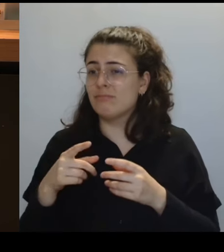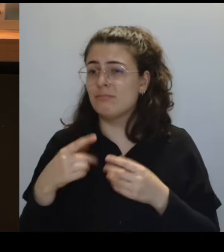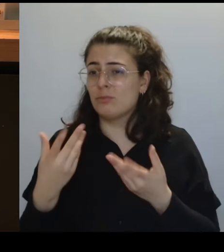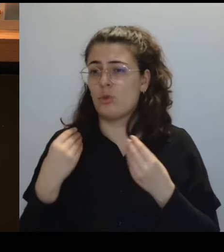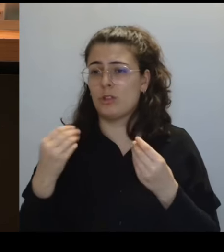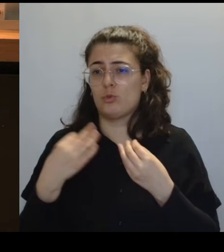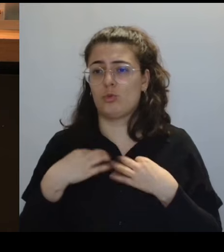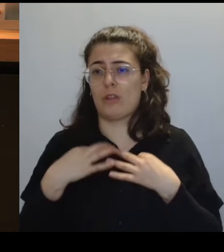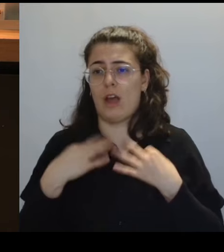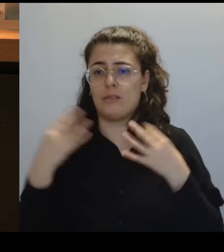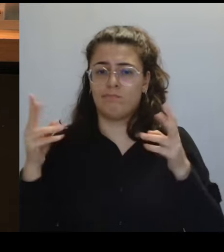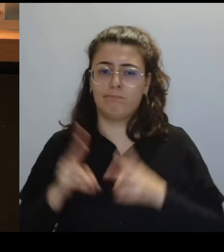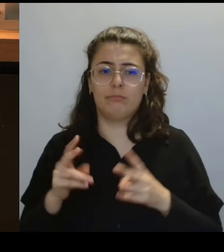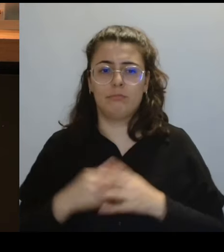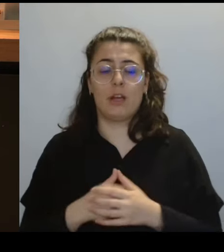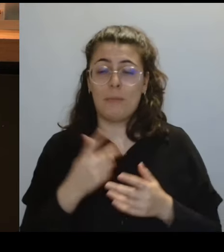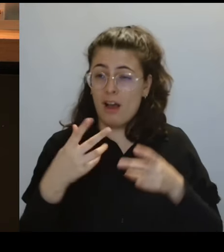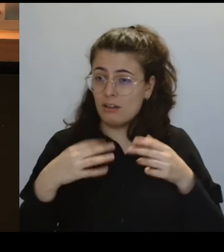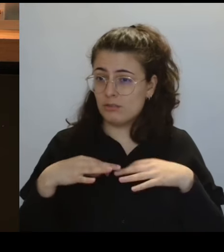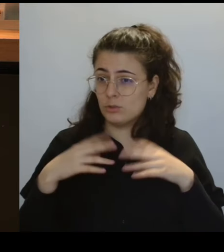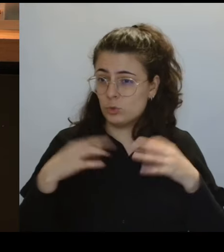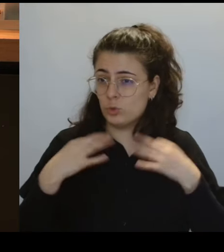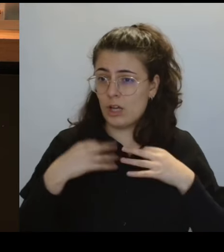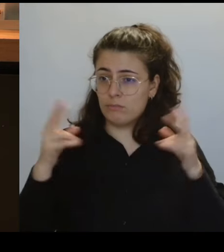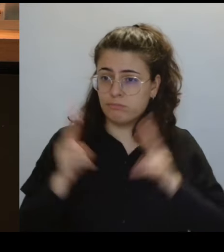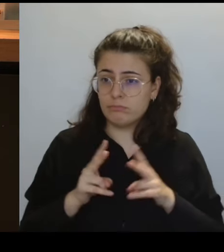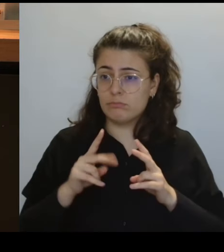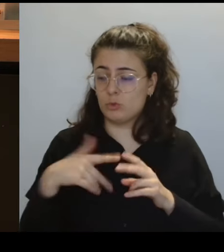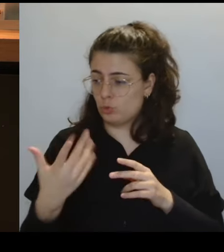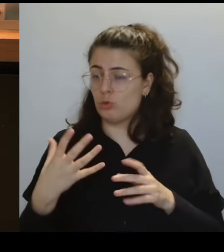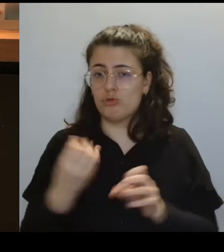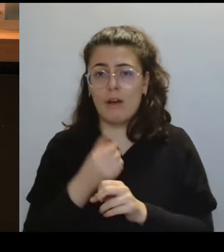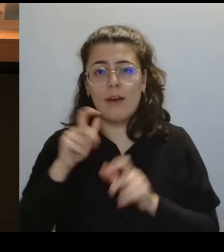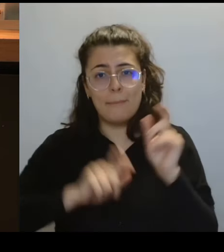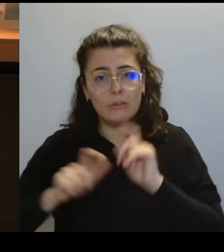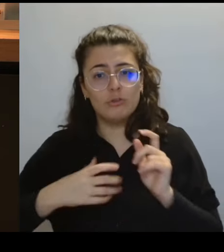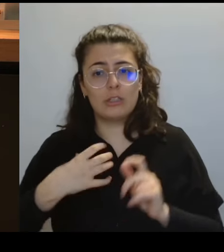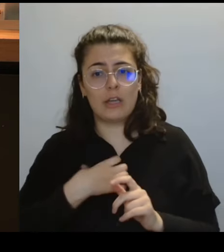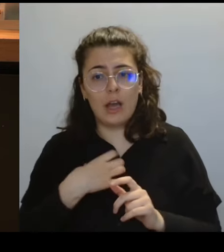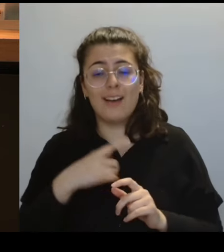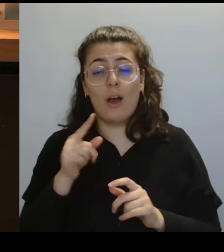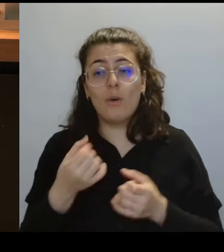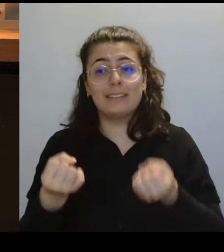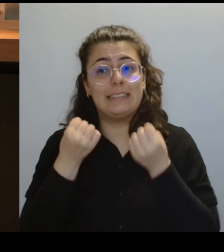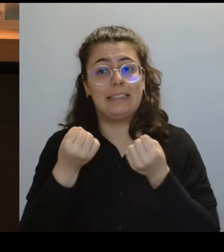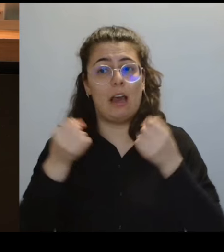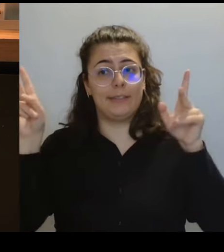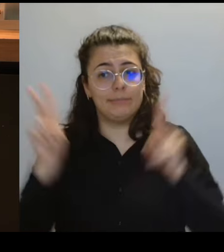Menschen damit krank machen, führt es auch zu weniger Sicherheit. Wir haben allein in diesem Jahr den traurigen Rekord von